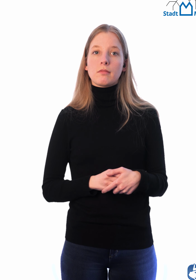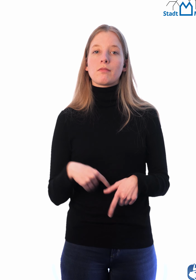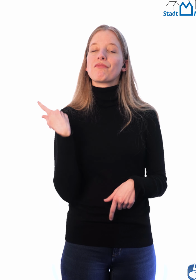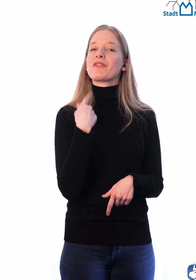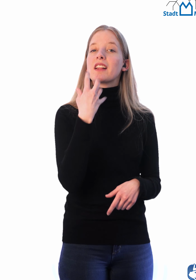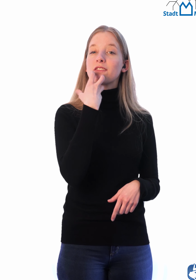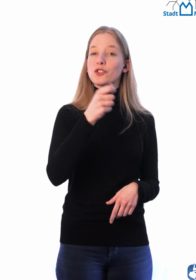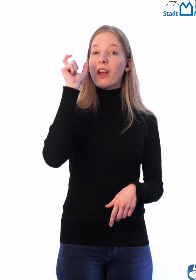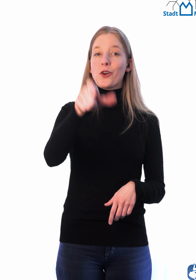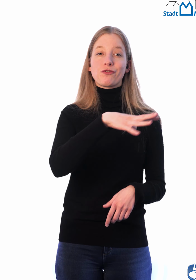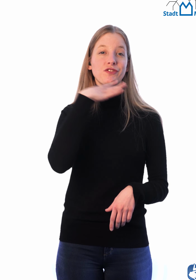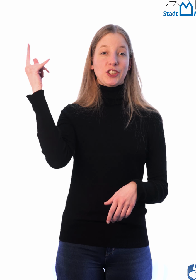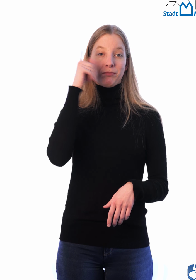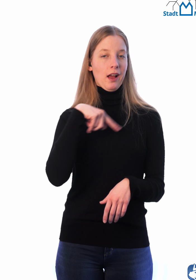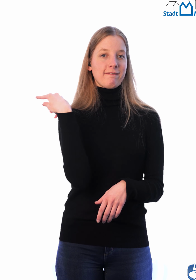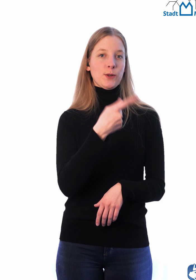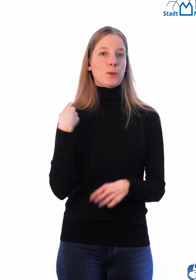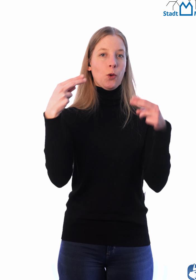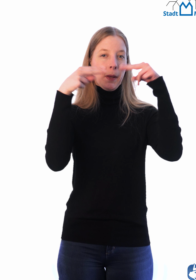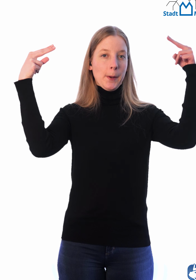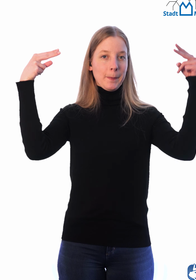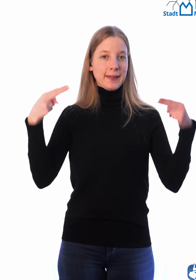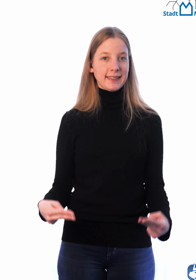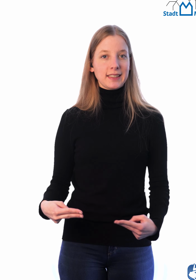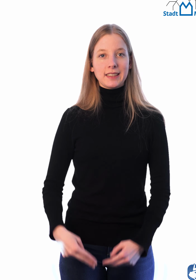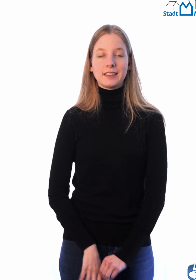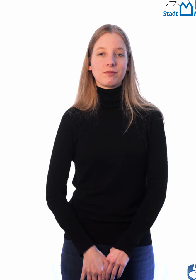Wir wünschen Ihnen viel Spaß auf unserer Seite.